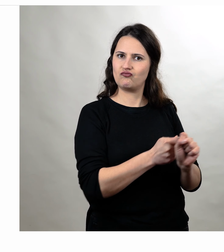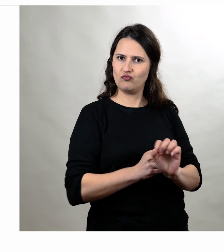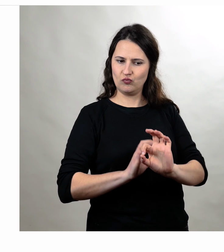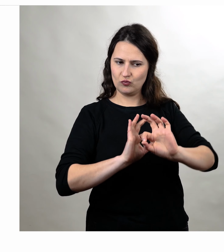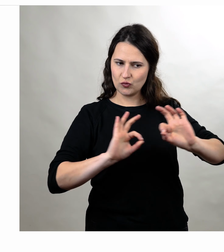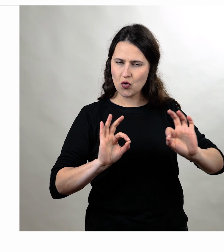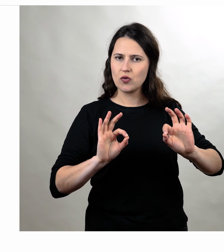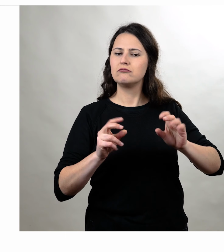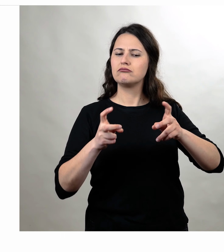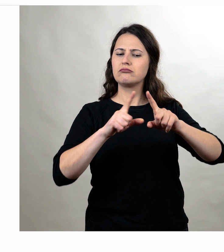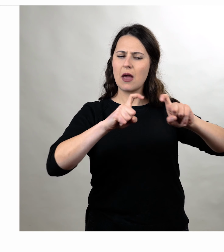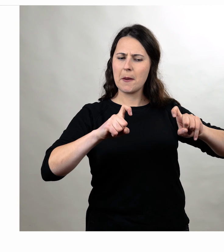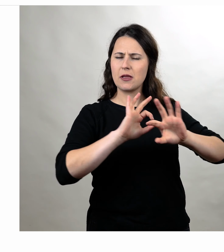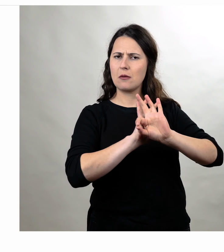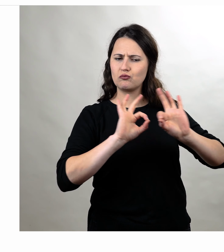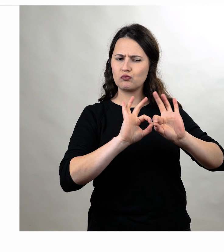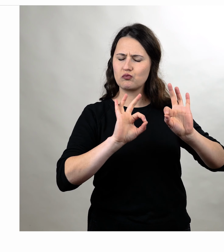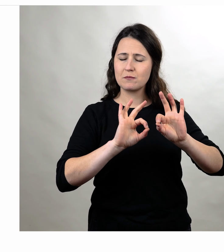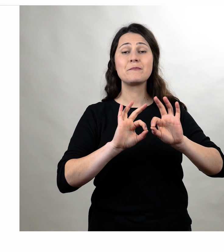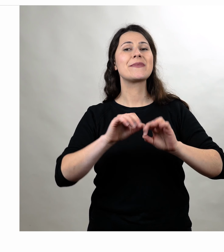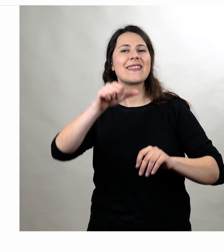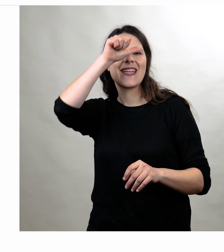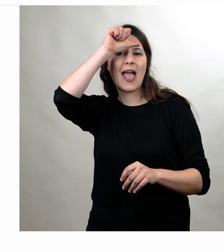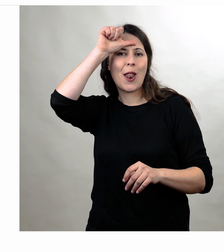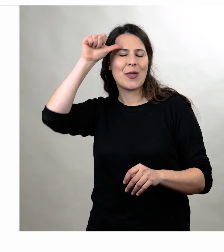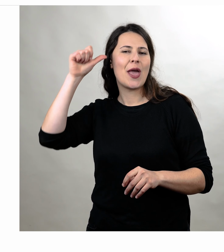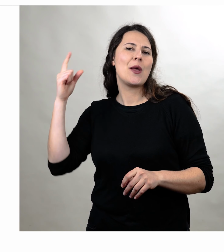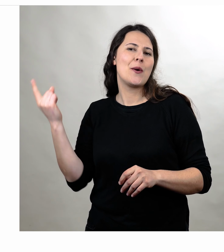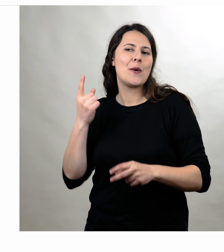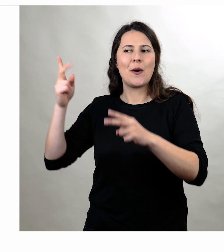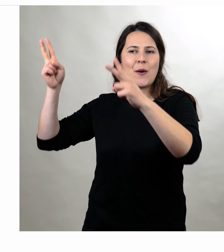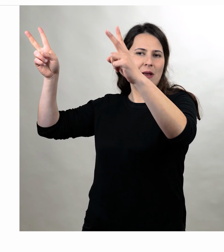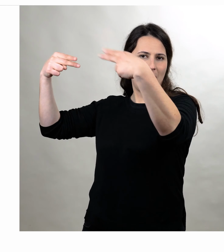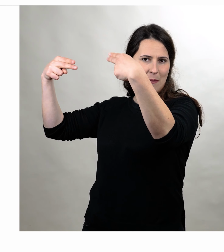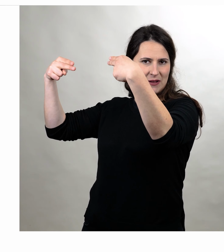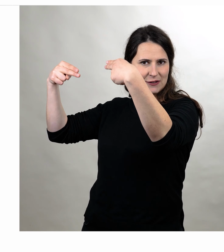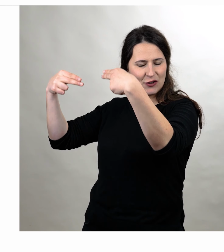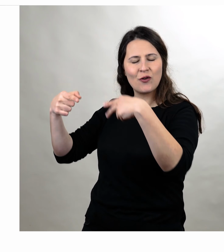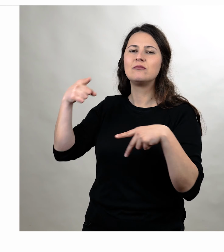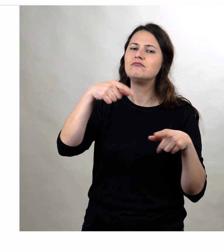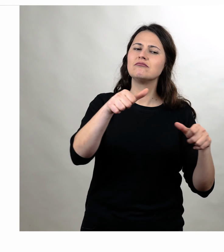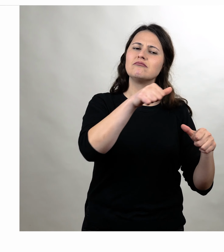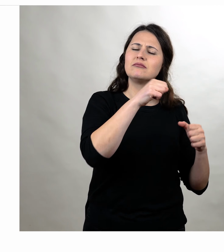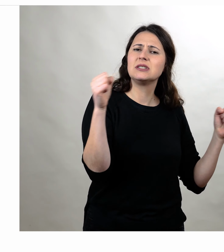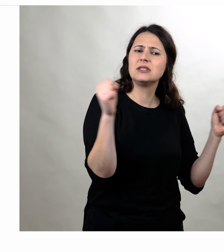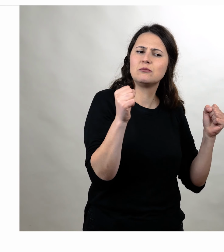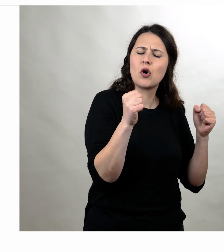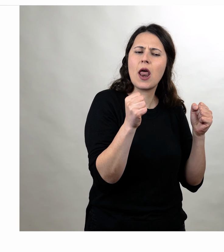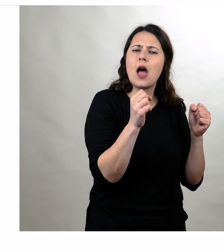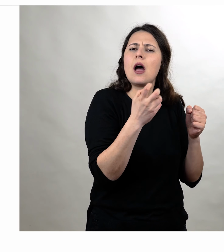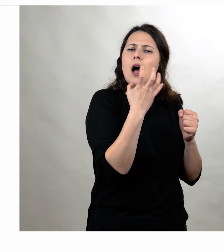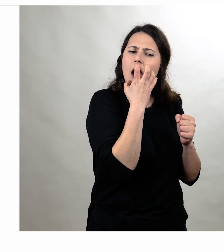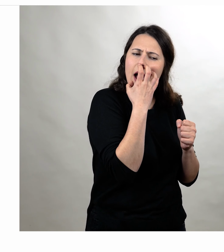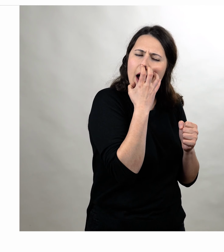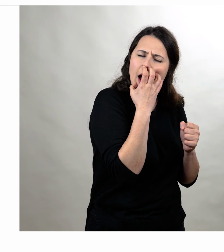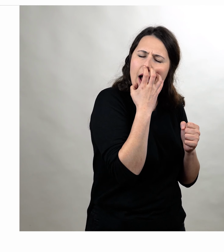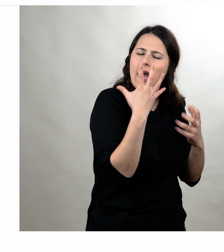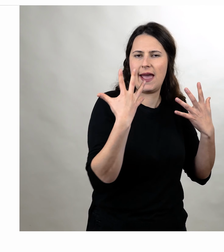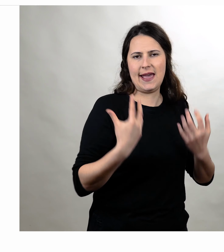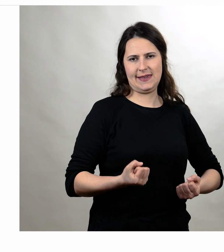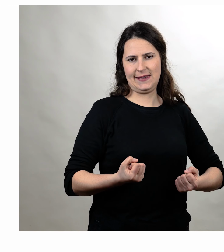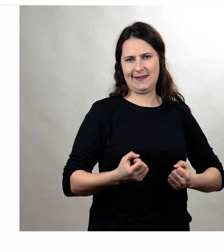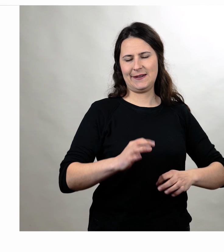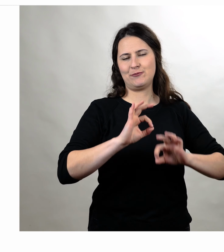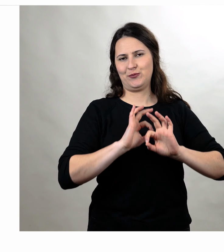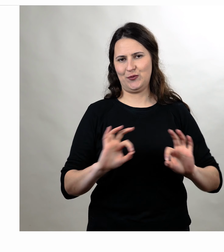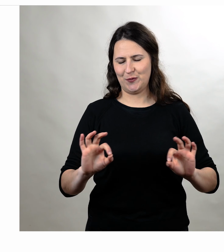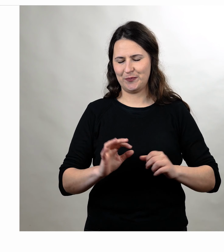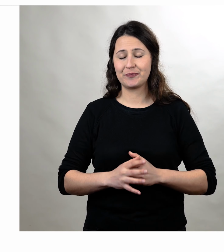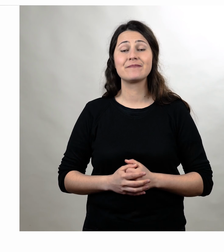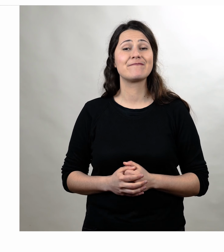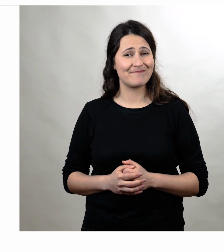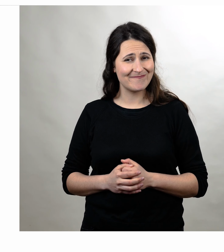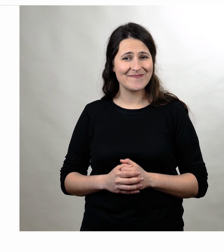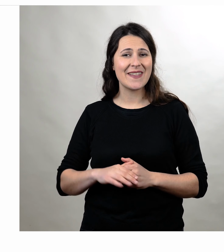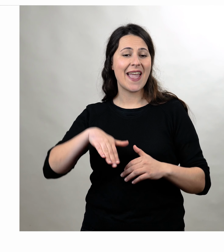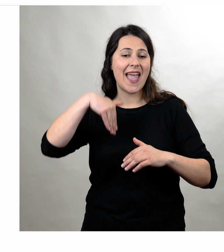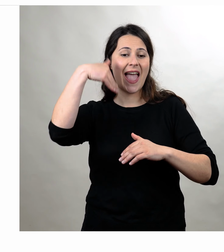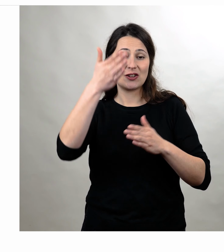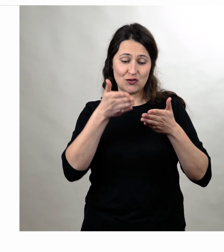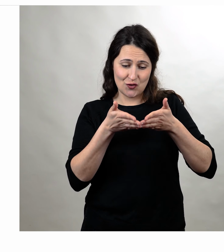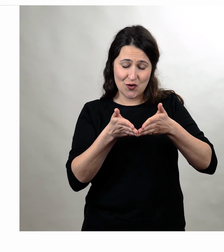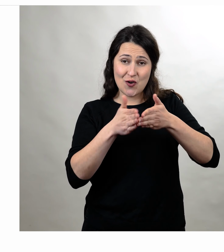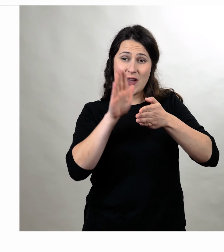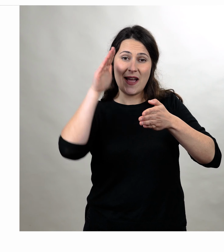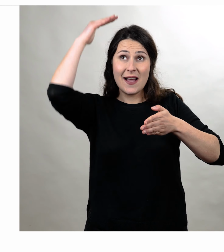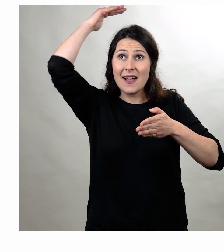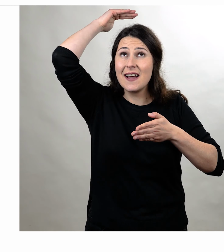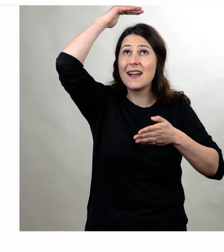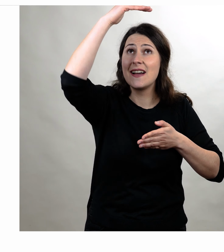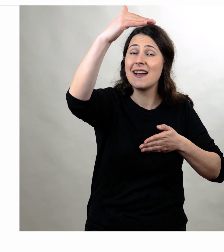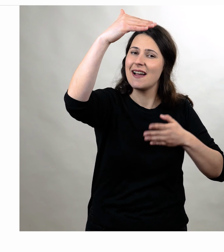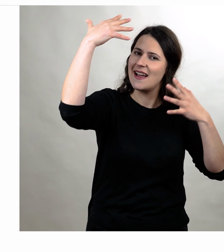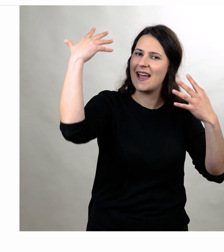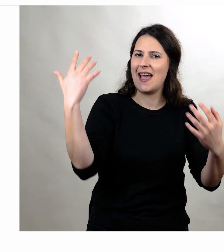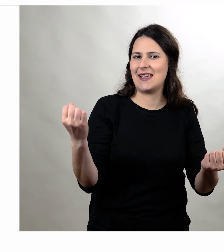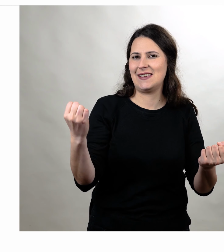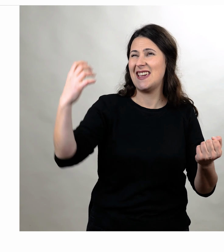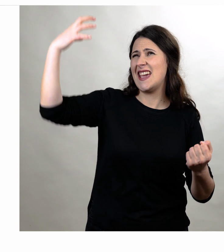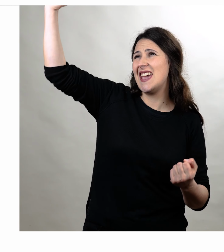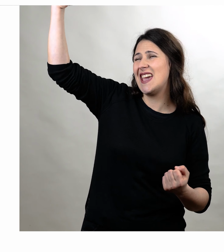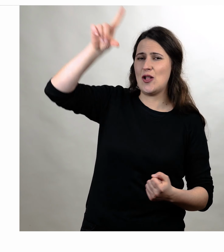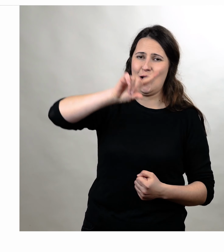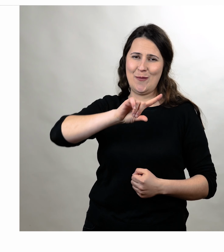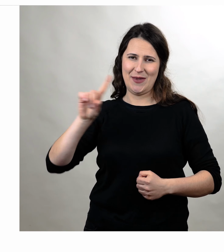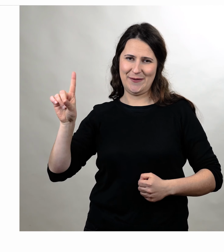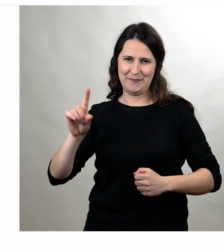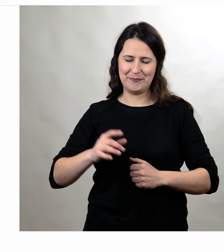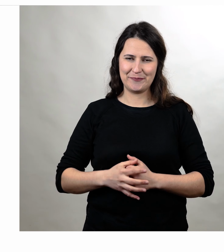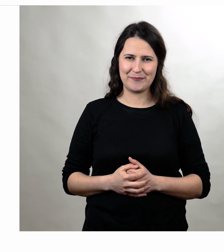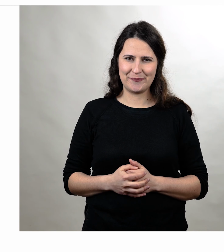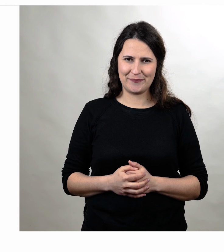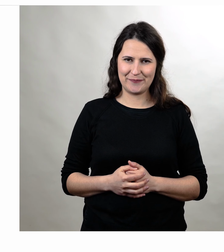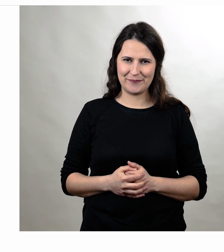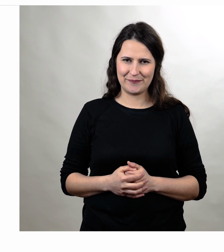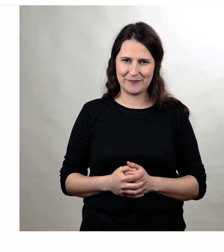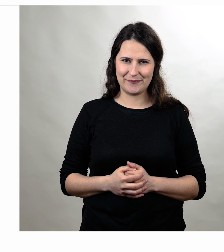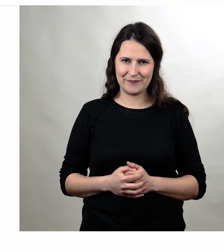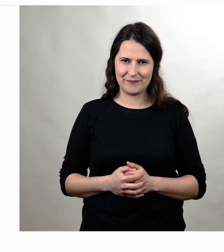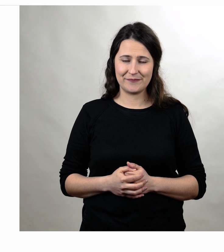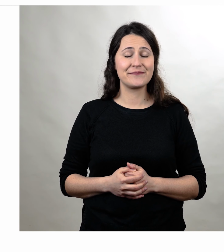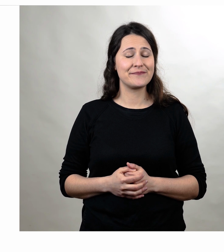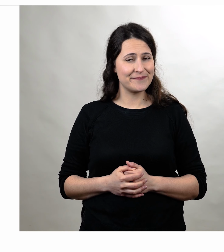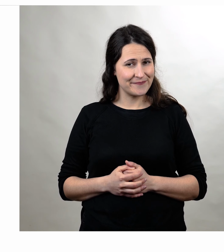Περιλαμβάνουν κλιματισμό το καλοκαίρι και θέρμανση το χειμώνα. Επίσης οι υπαίθριοι χώροι έχουν στέγη, προσφέροντας σκιά στους επιβάτες.